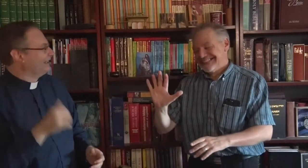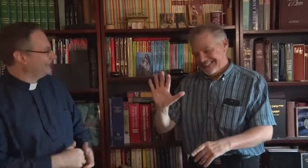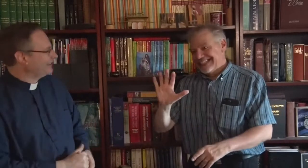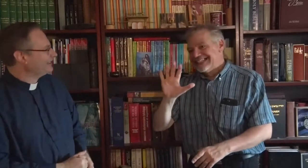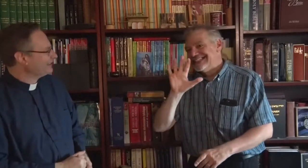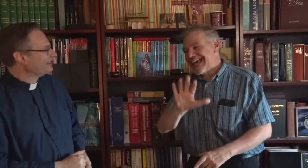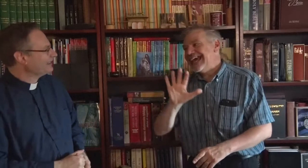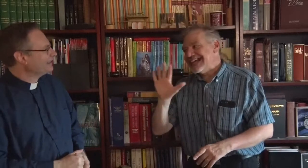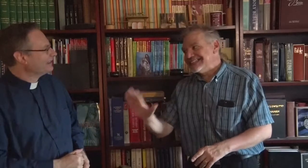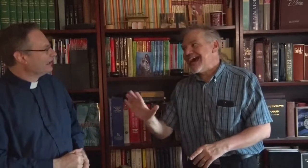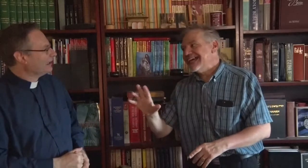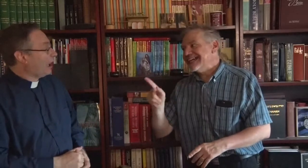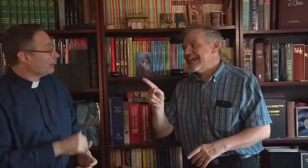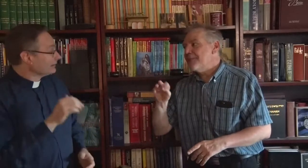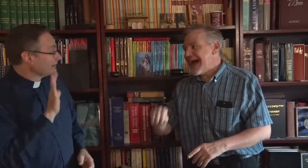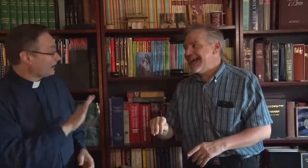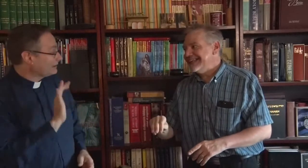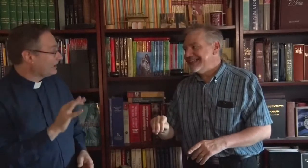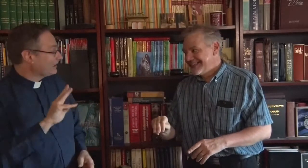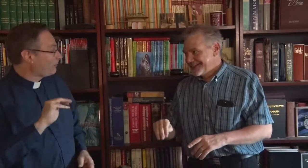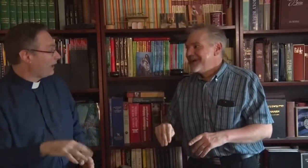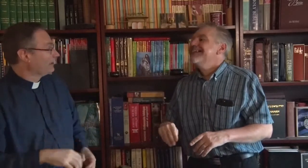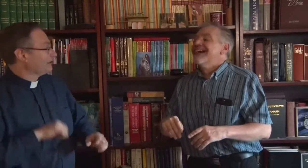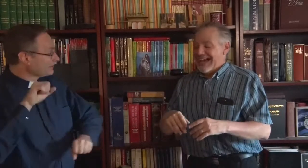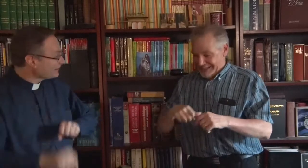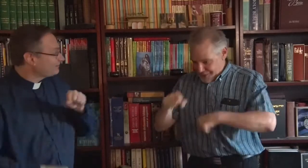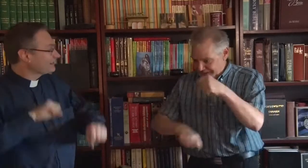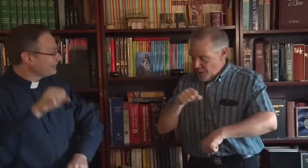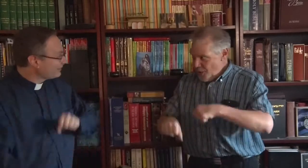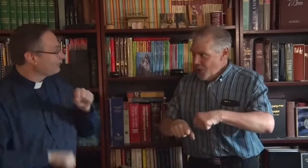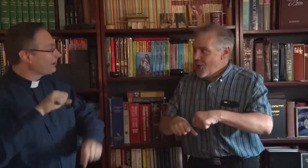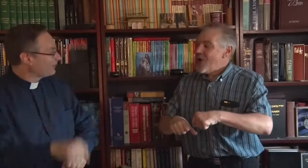55 km. 55 km de vélo…